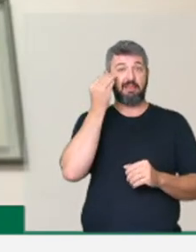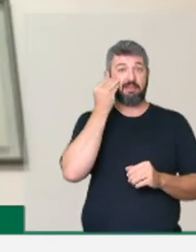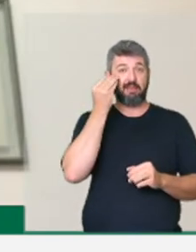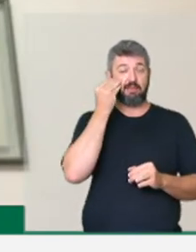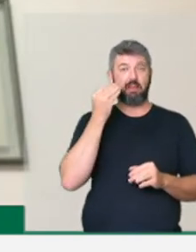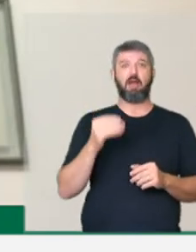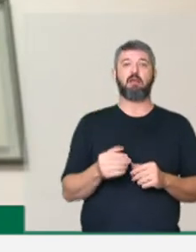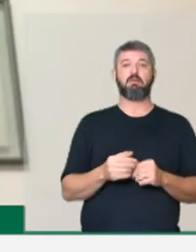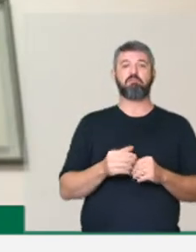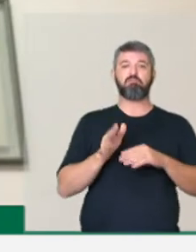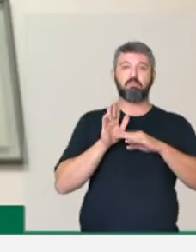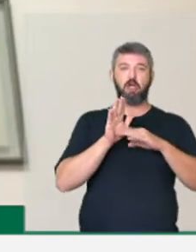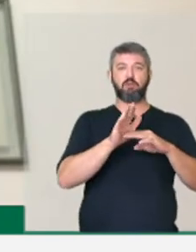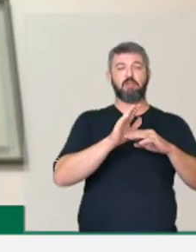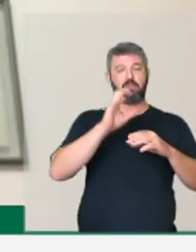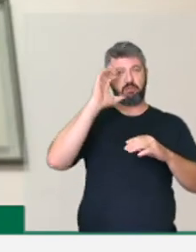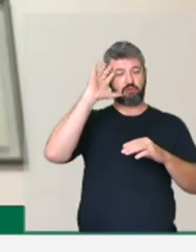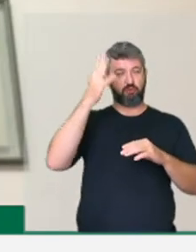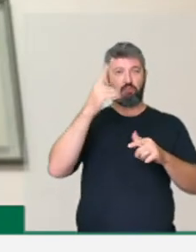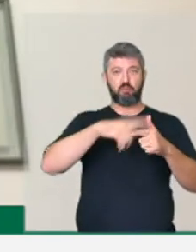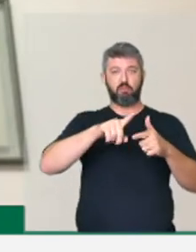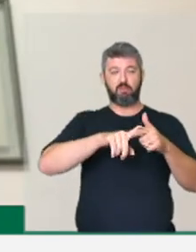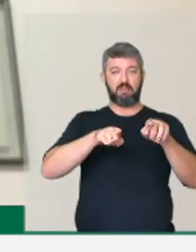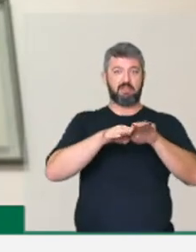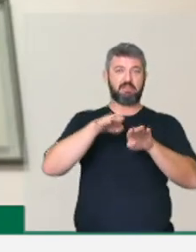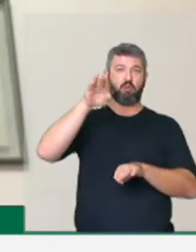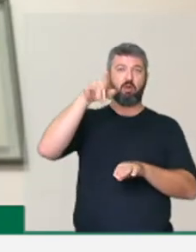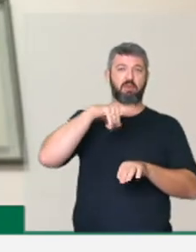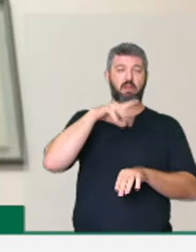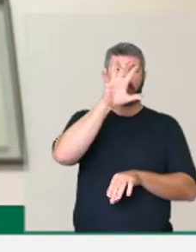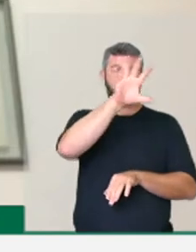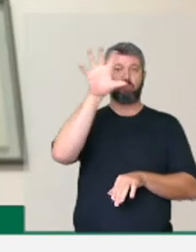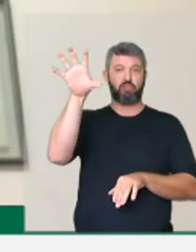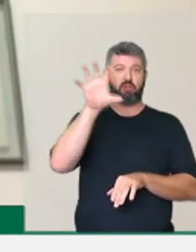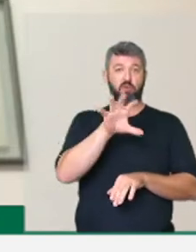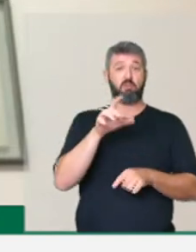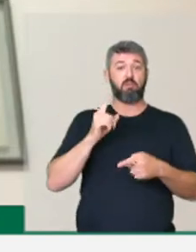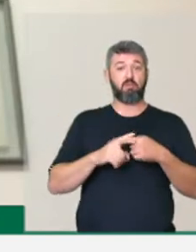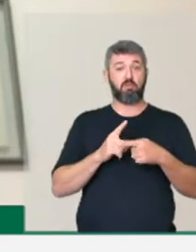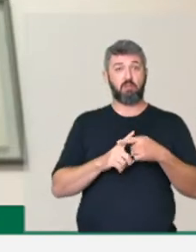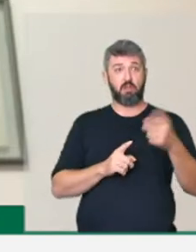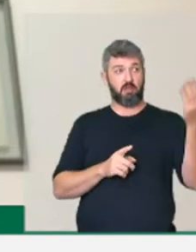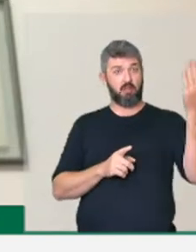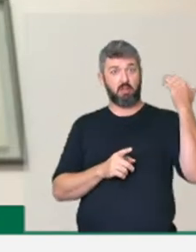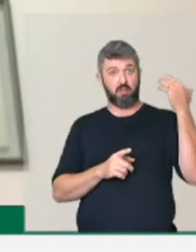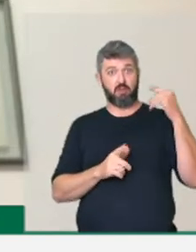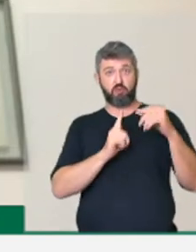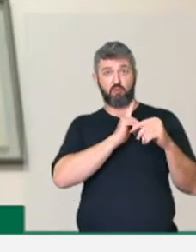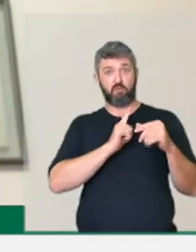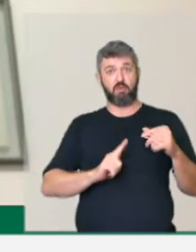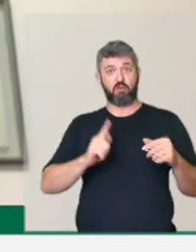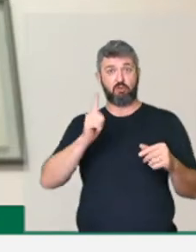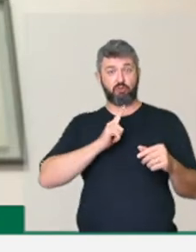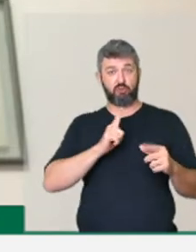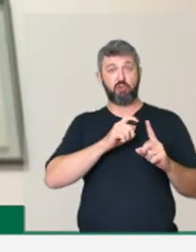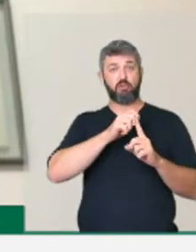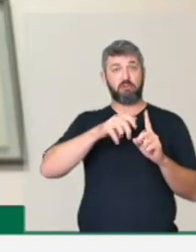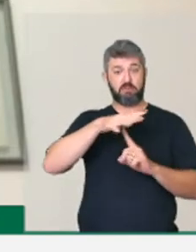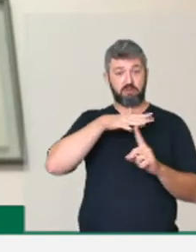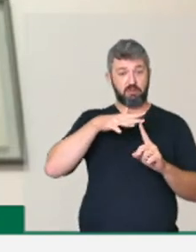PORTANTO É UMA QUESTÃO ESTRUTURAL, SISTÊMICA E IMPORTANTE E QUE ESTÁ SENDO TOMADA É REVELIA DO INTERESSE NACIONAL COMO OCORRE EM TODAS AS MEDIDAS DESSE GOVERNO,